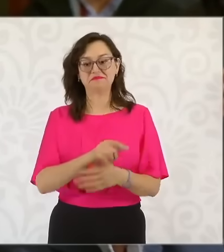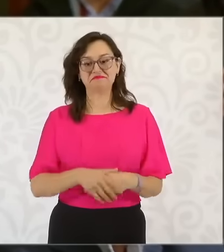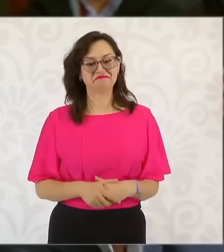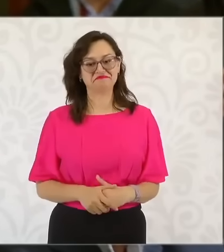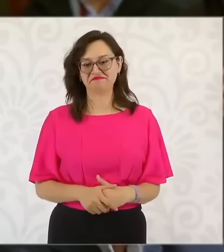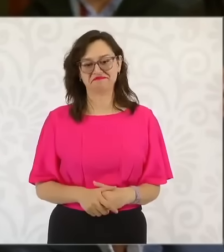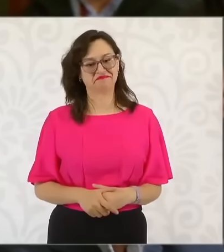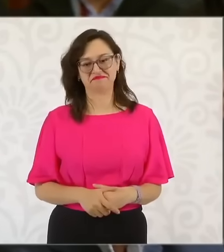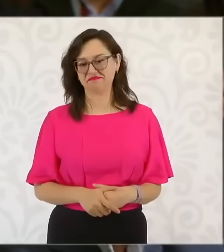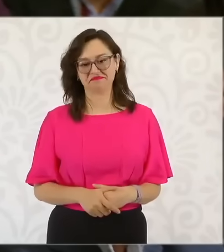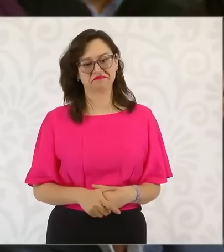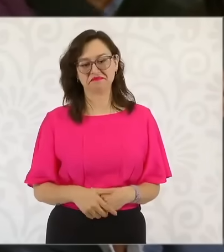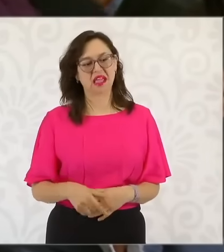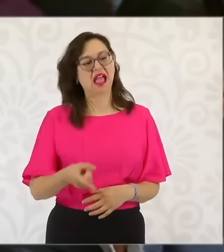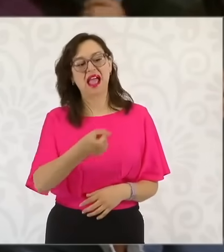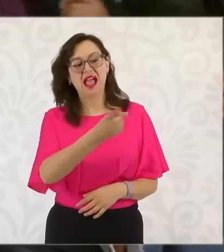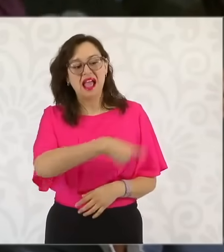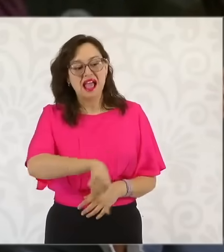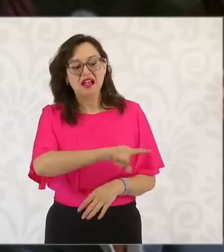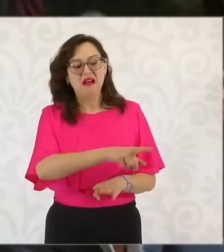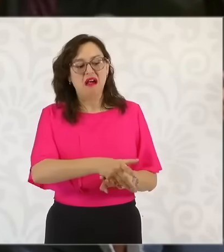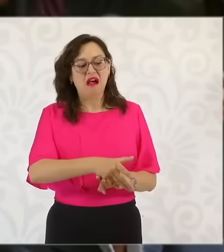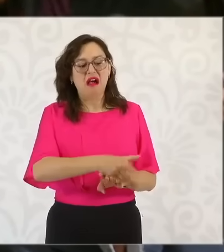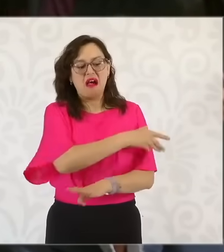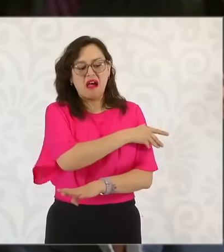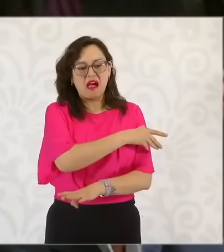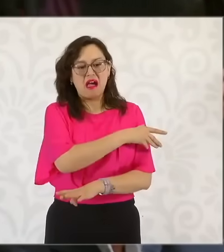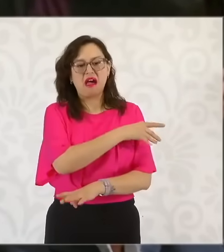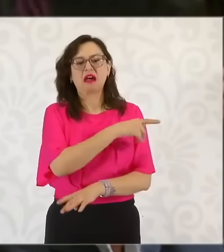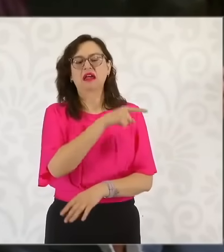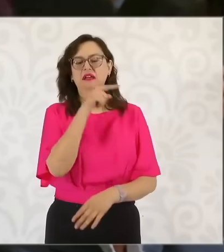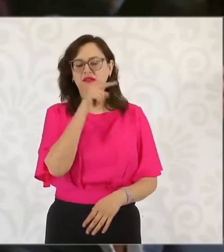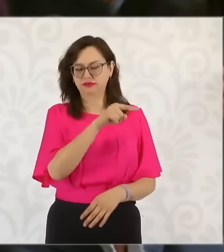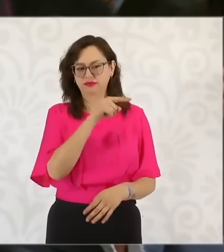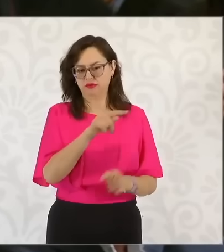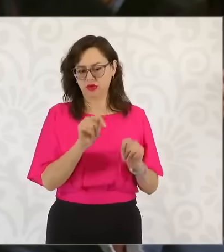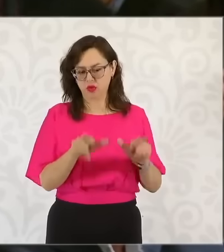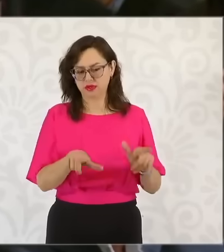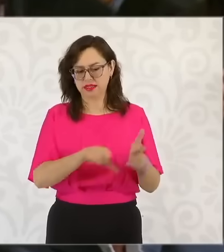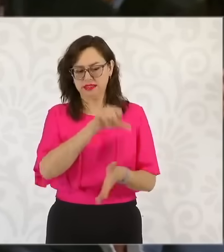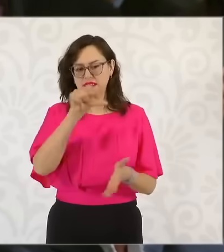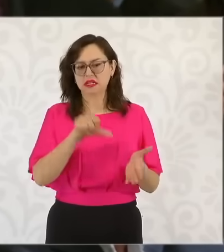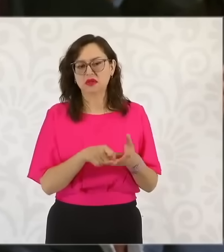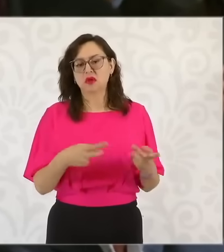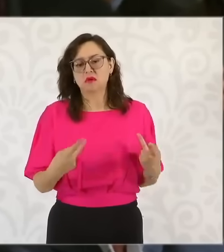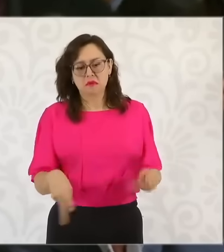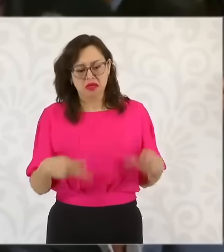de hot dogs de hamburguesas en el centro de Tuxla Gutiérrez justamente enfente de lo que